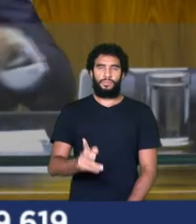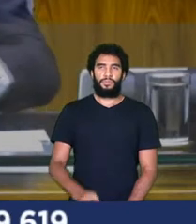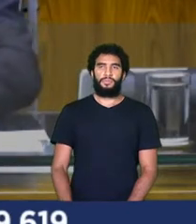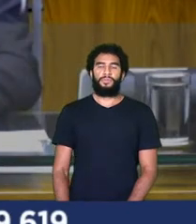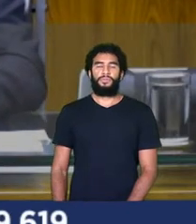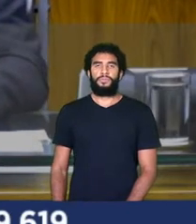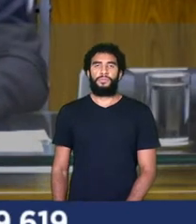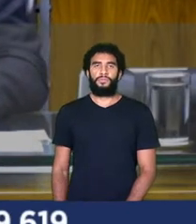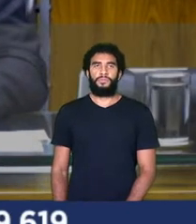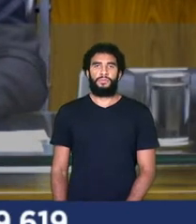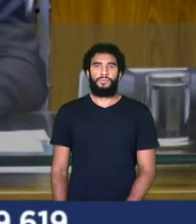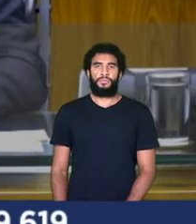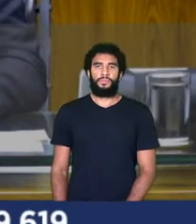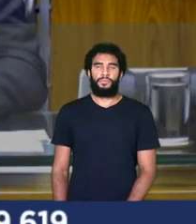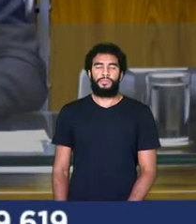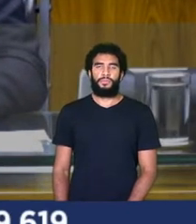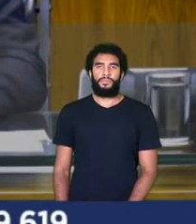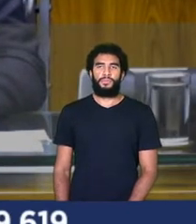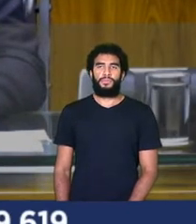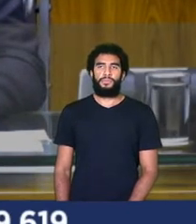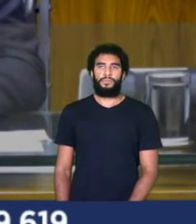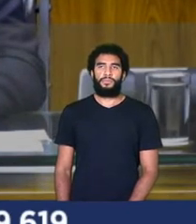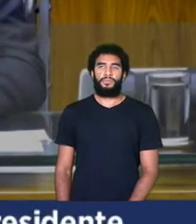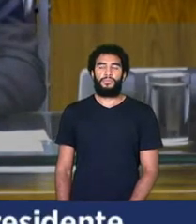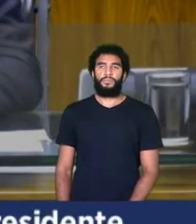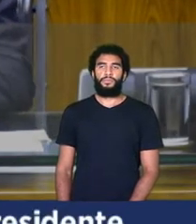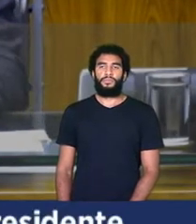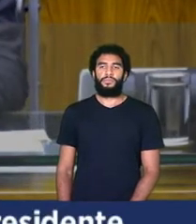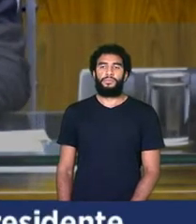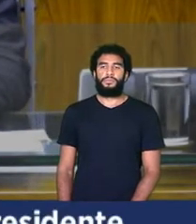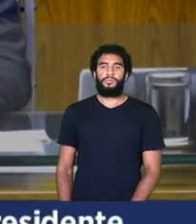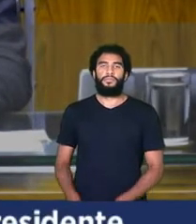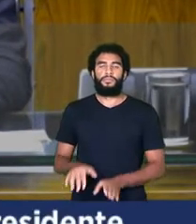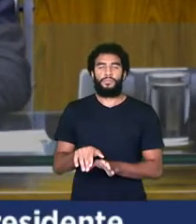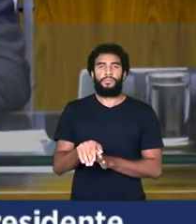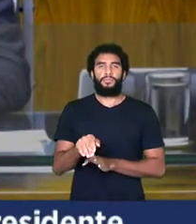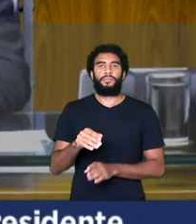INTERPRETAÇÃO DO TEXTO, PORTANTO O MDB... [PRESIDENTE]: MUITO